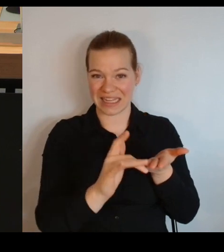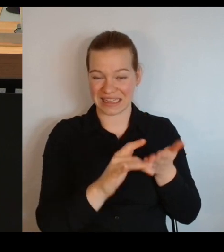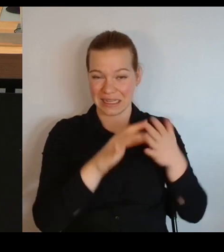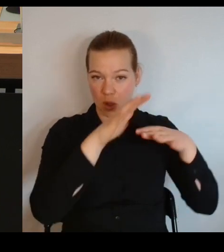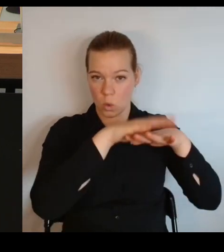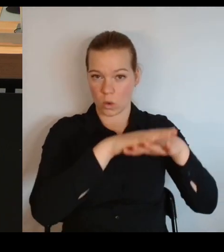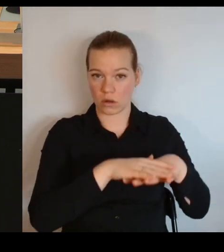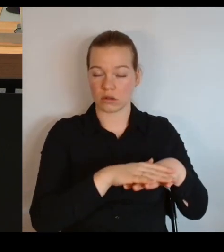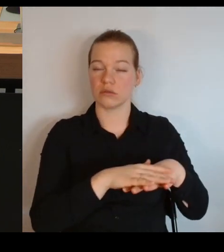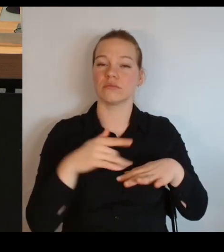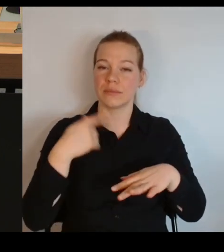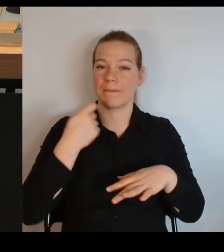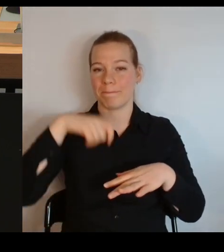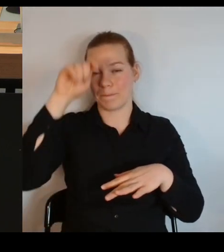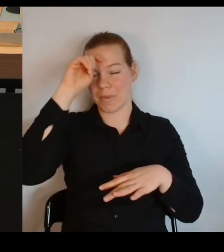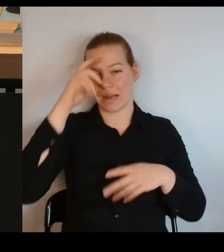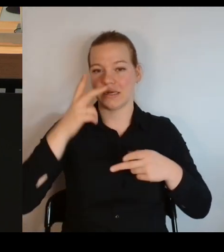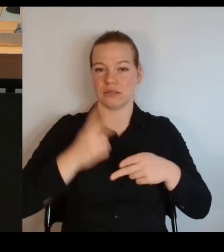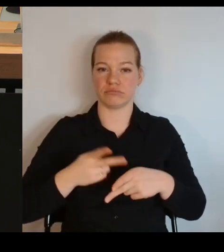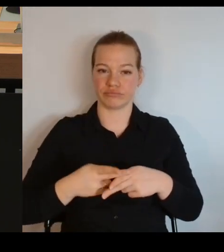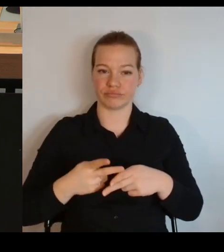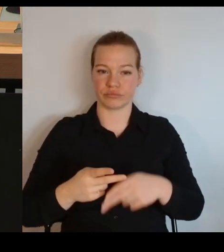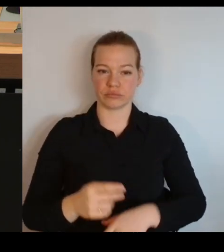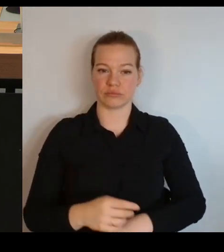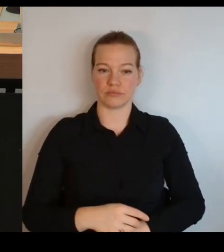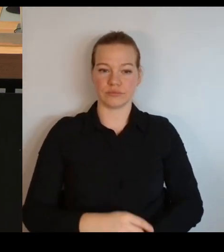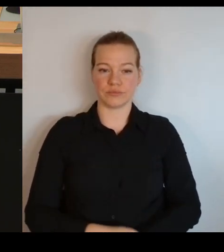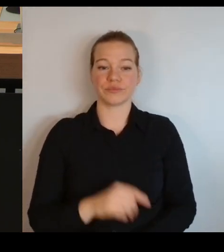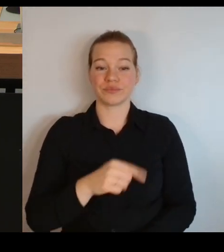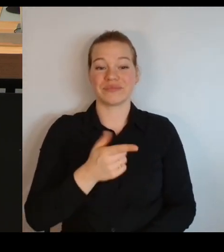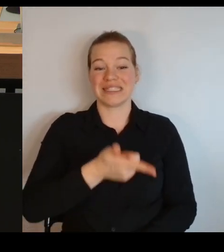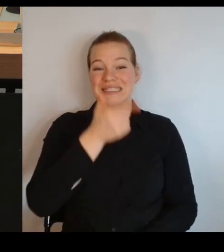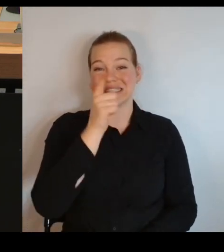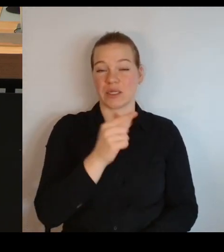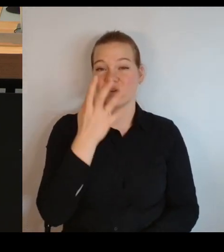brauchen wir zum Auffüllen der Grundwasserstände und für die Stadtnatur.